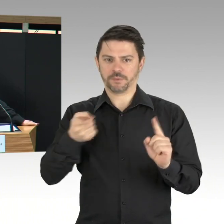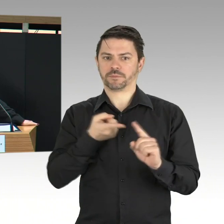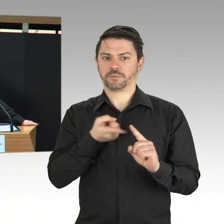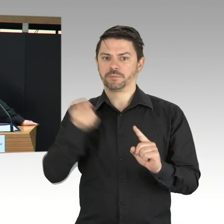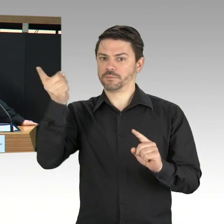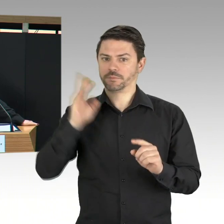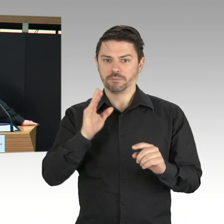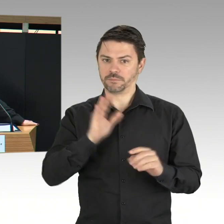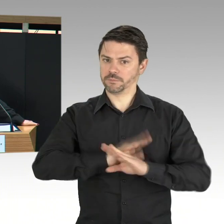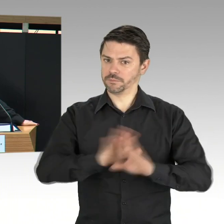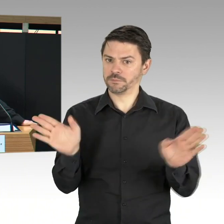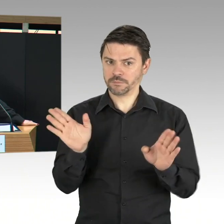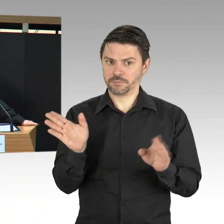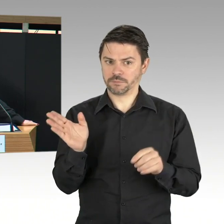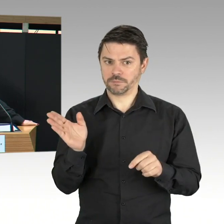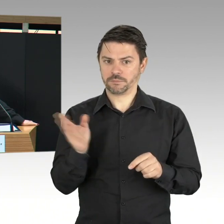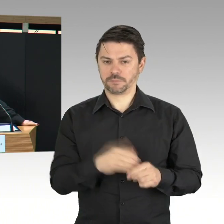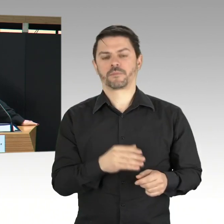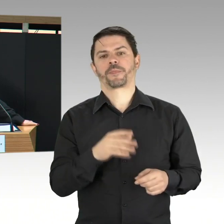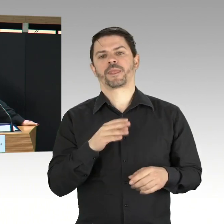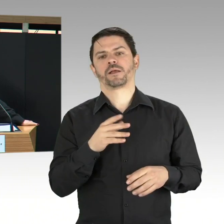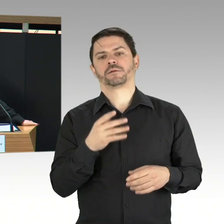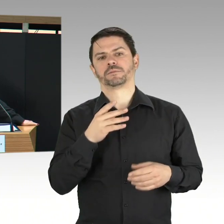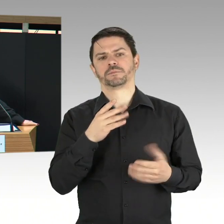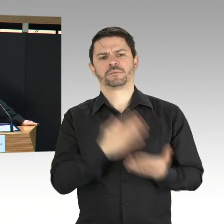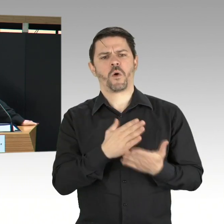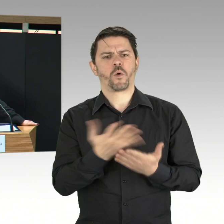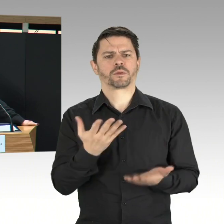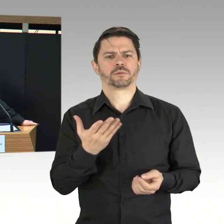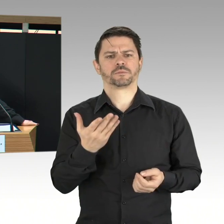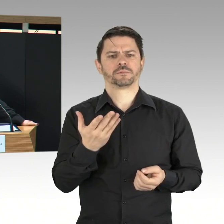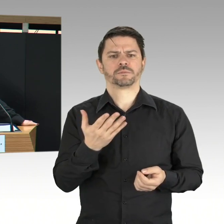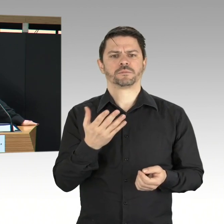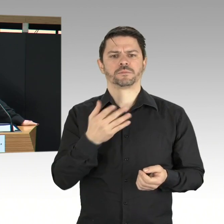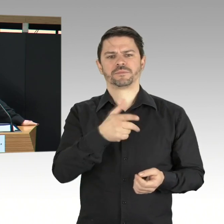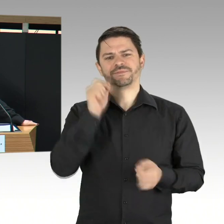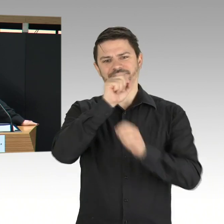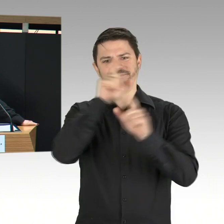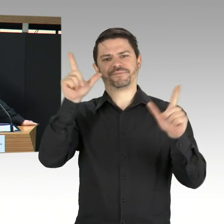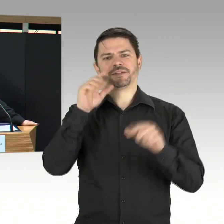Post von Ihrem Vermieter bekommen. Im Gesetz ist festgeschrieben,